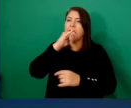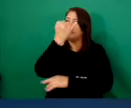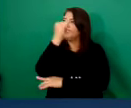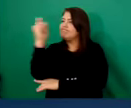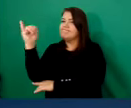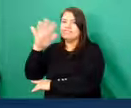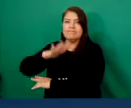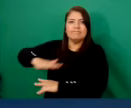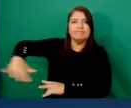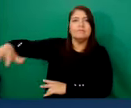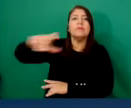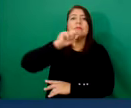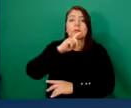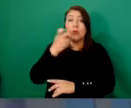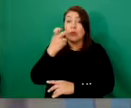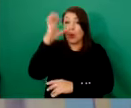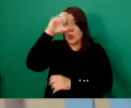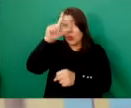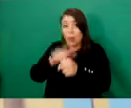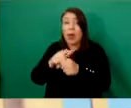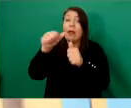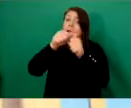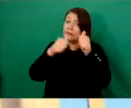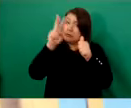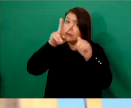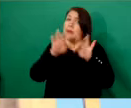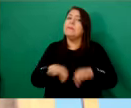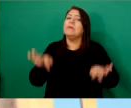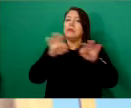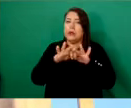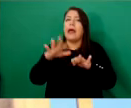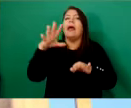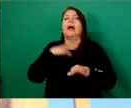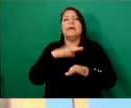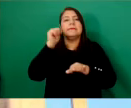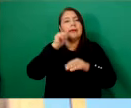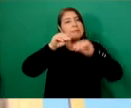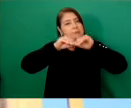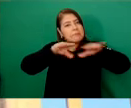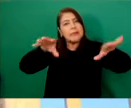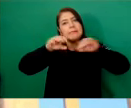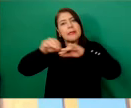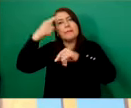La cultura y el arte son muy importantes en Qatar y por eso hay una gran promoción de